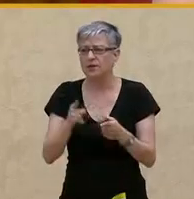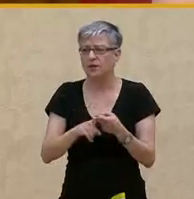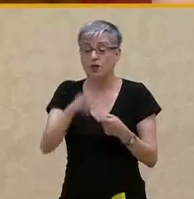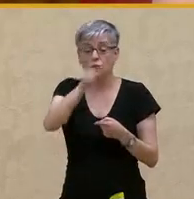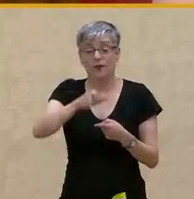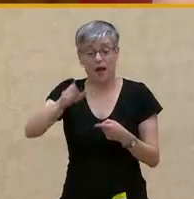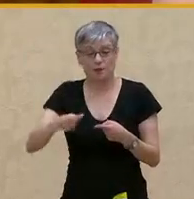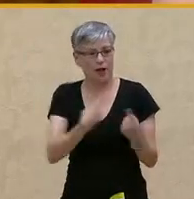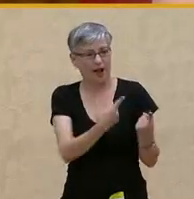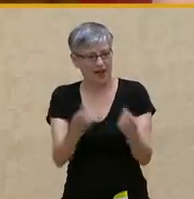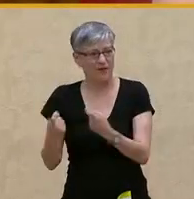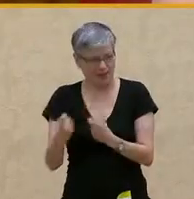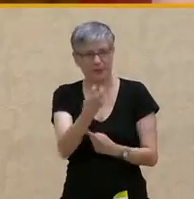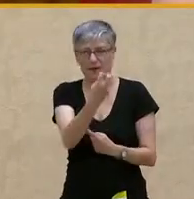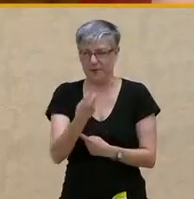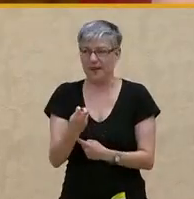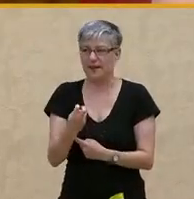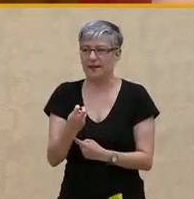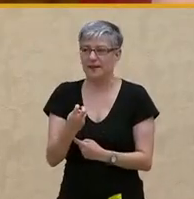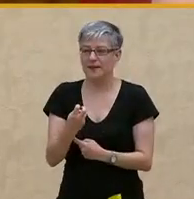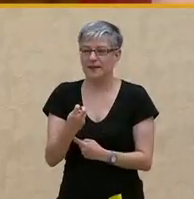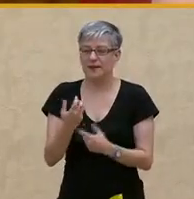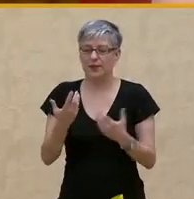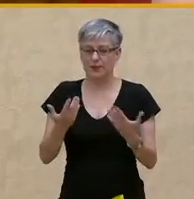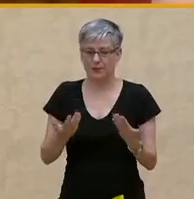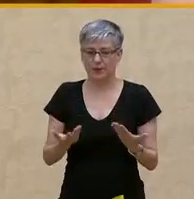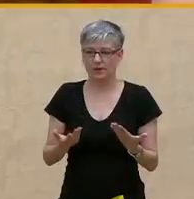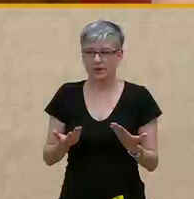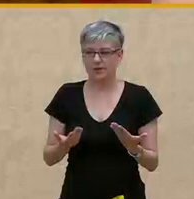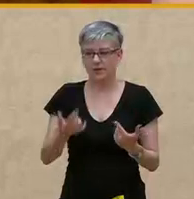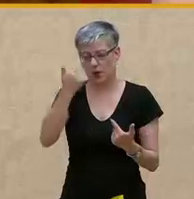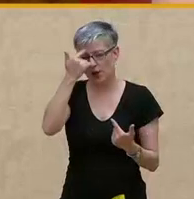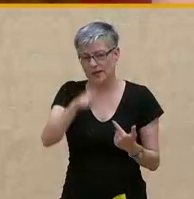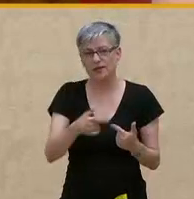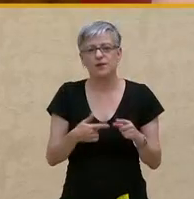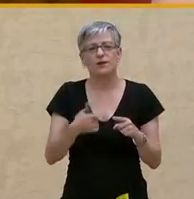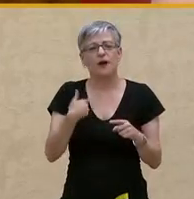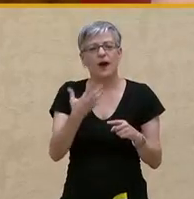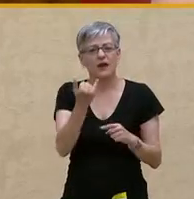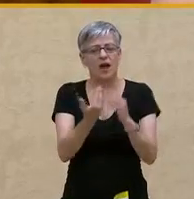hace falta para poder estar aquí. Yo sé que están haciendo jornadas aquí, en el palacio